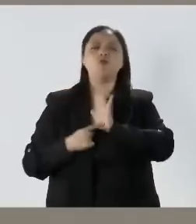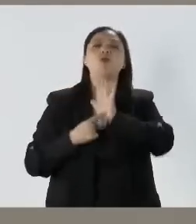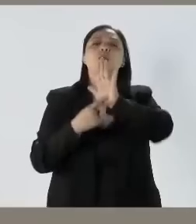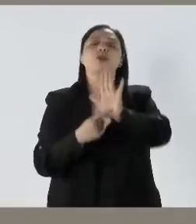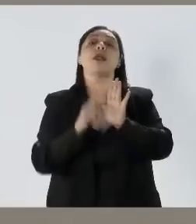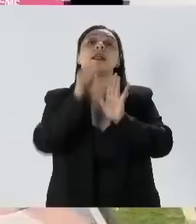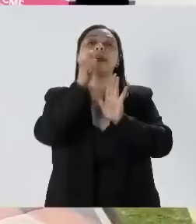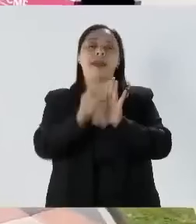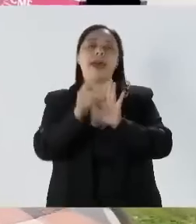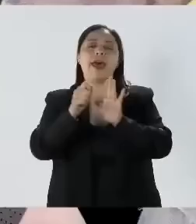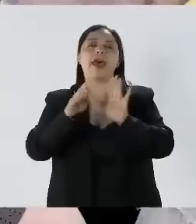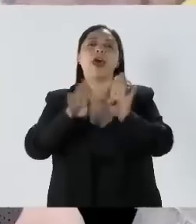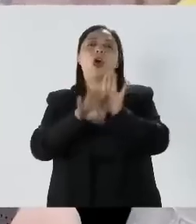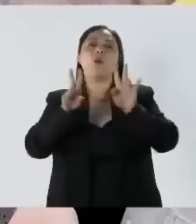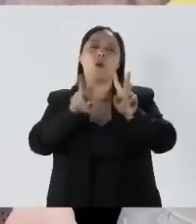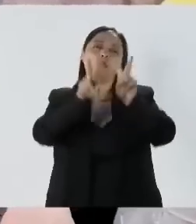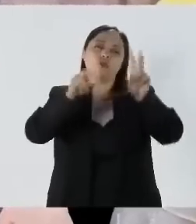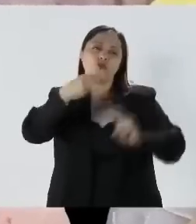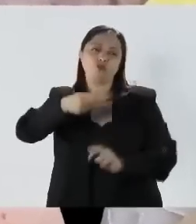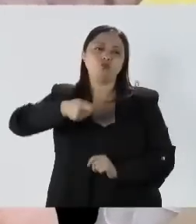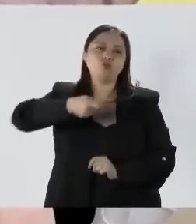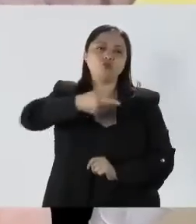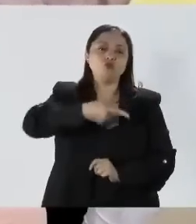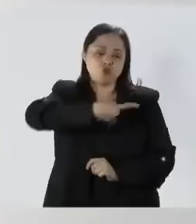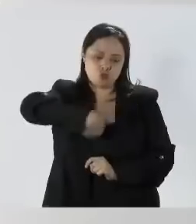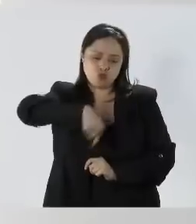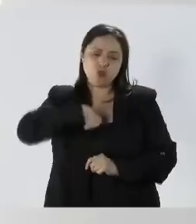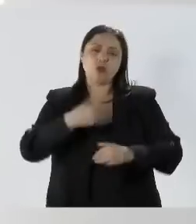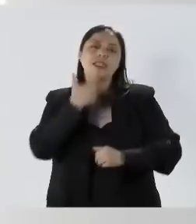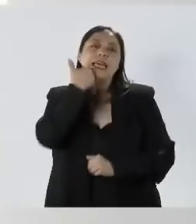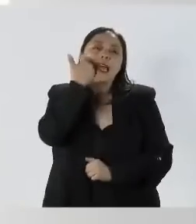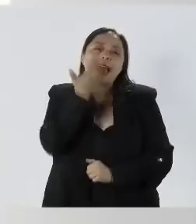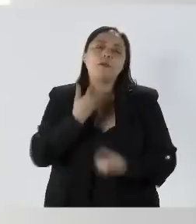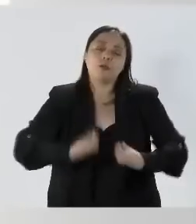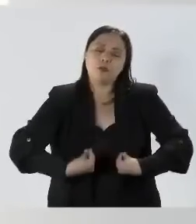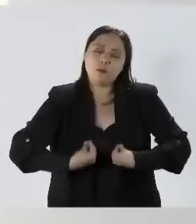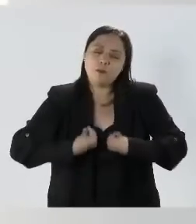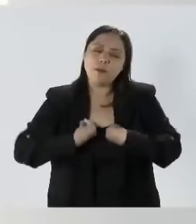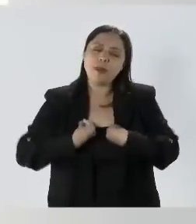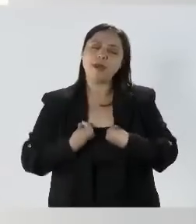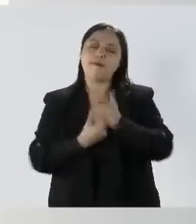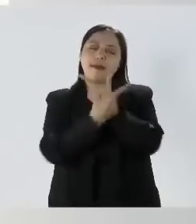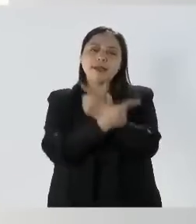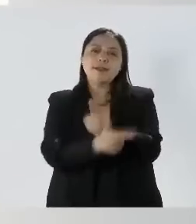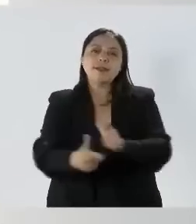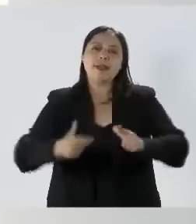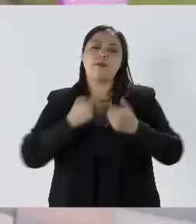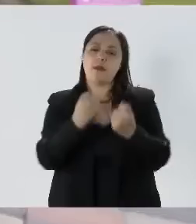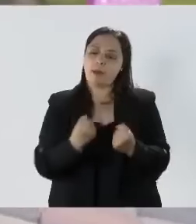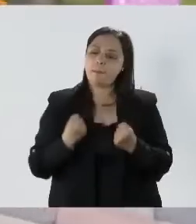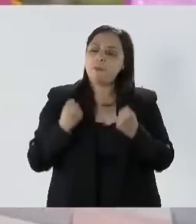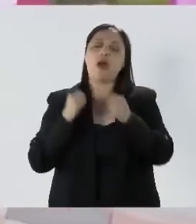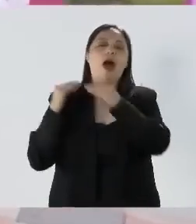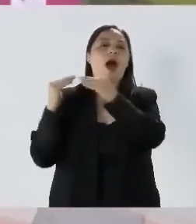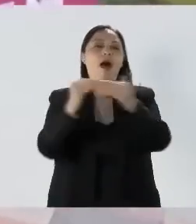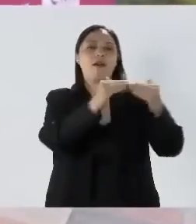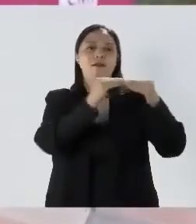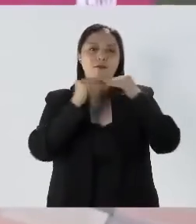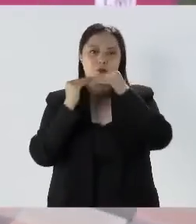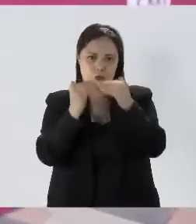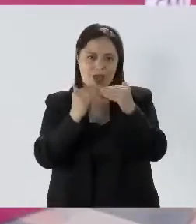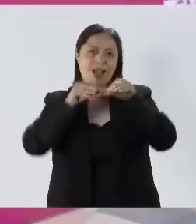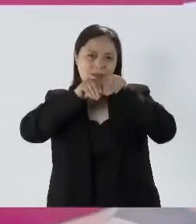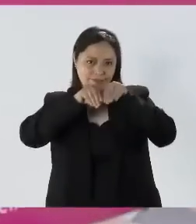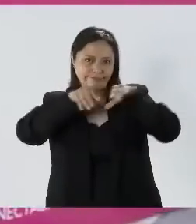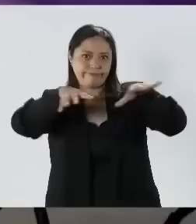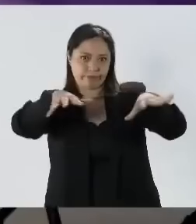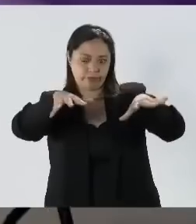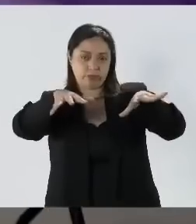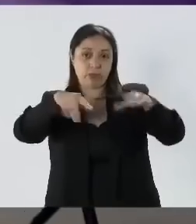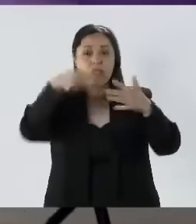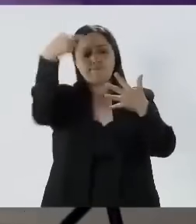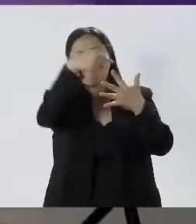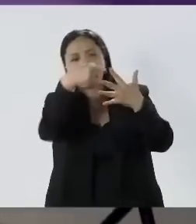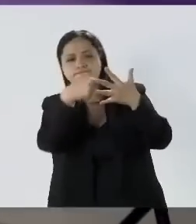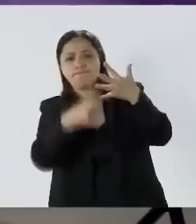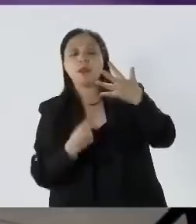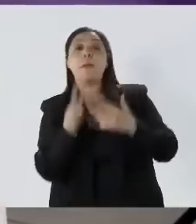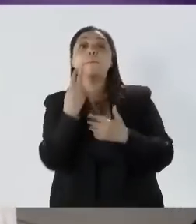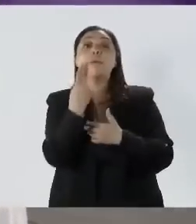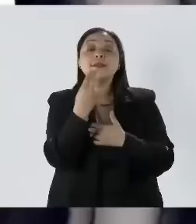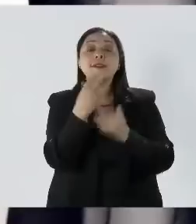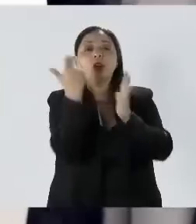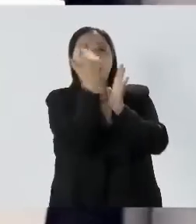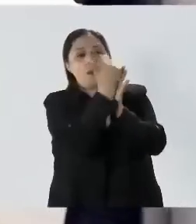queremos siempre vivas libres poderosas e iguales y con 25 acciones ven ir atender y erradicar la